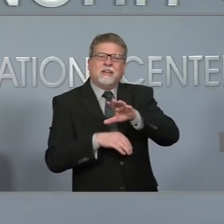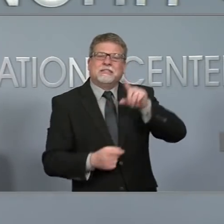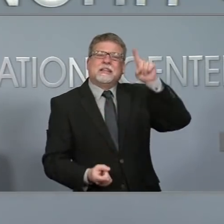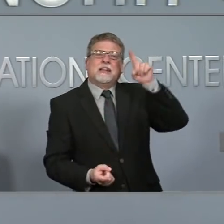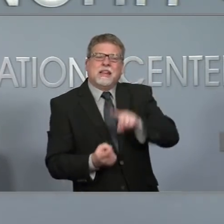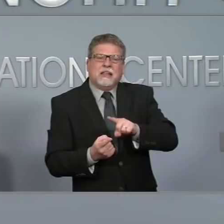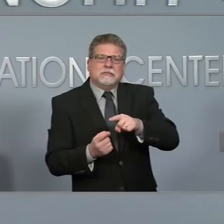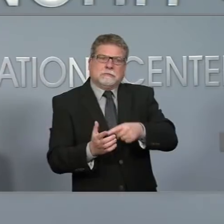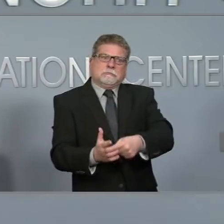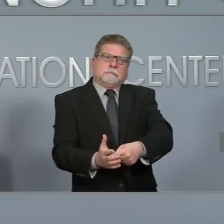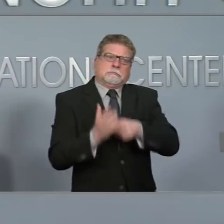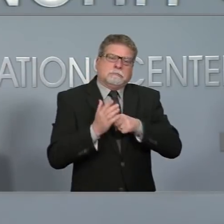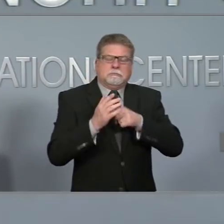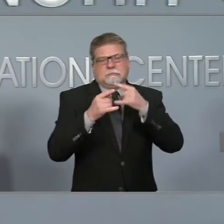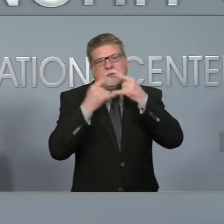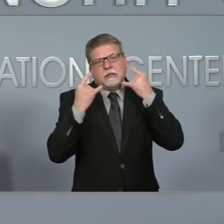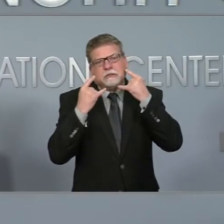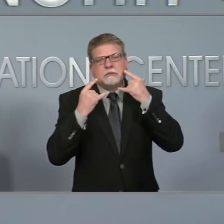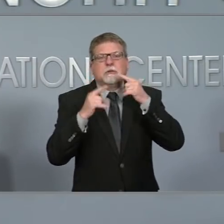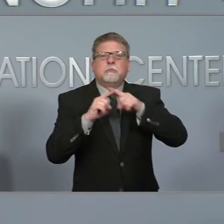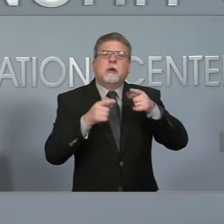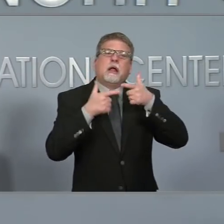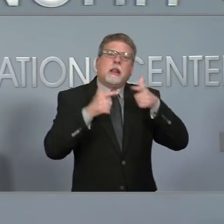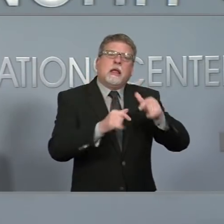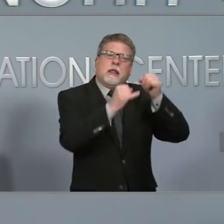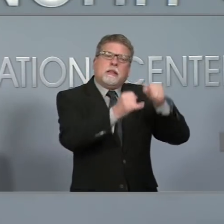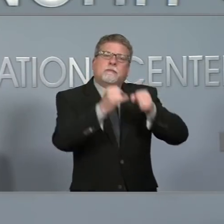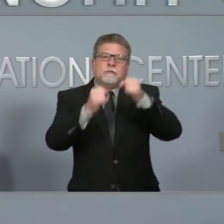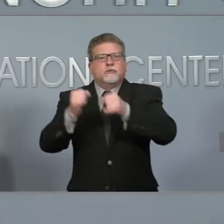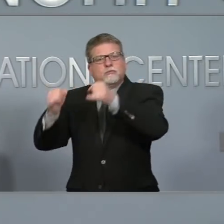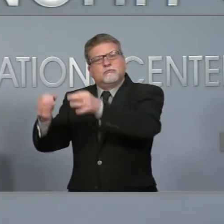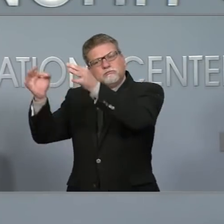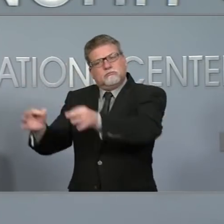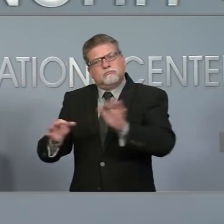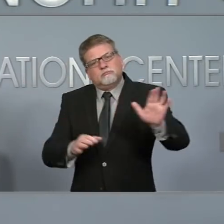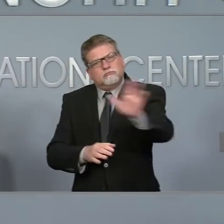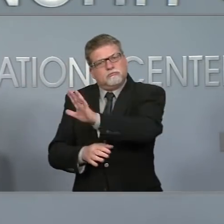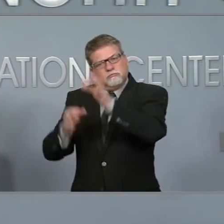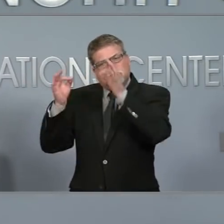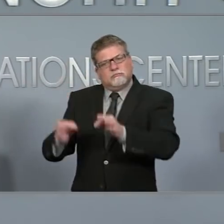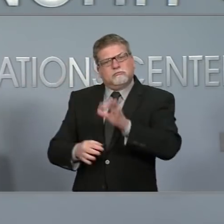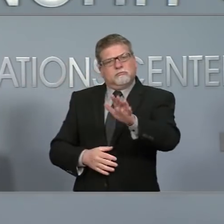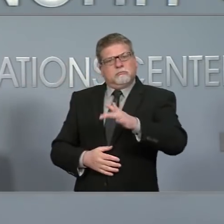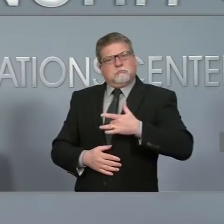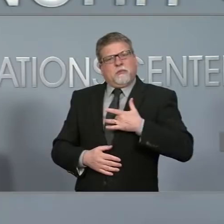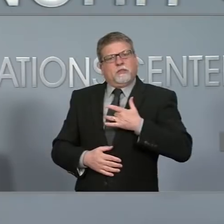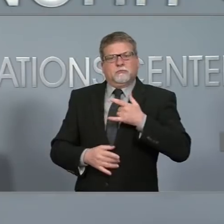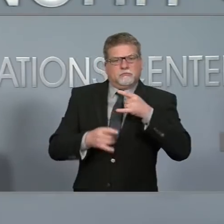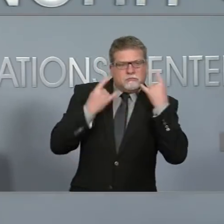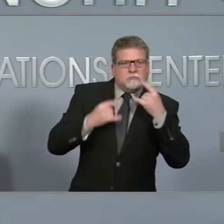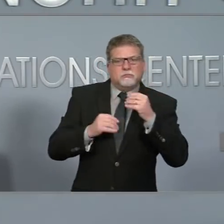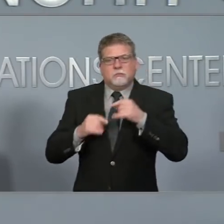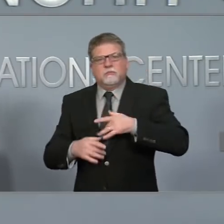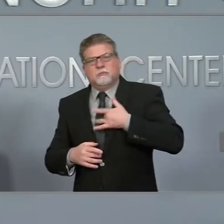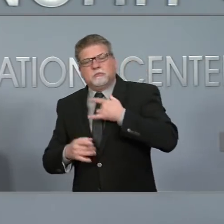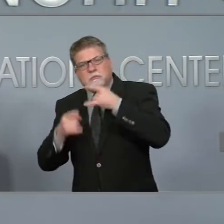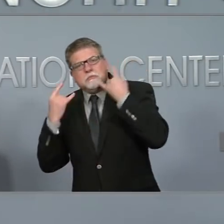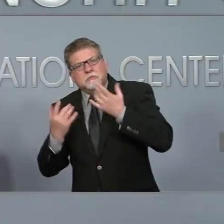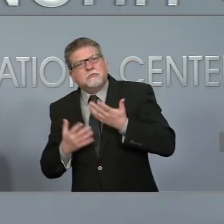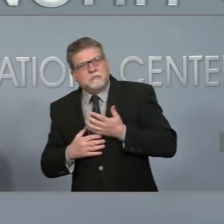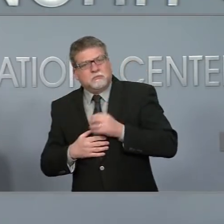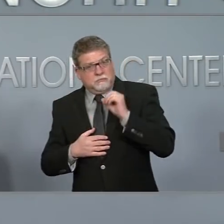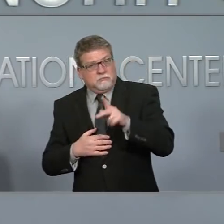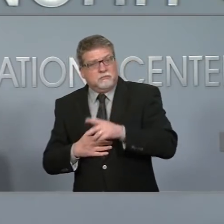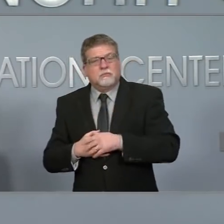para ayudarnos a avanzar de